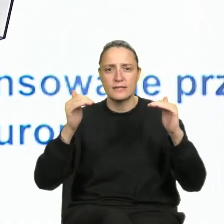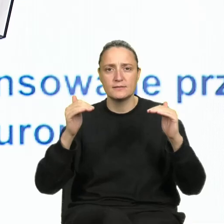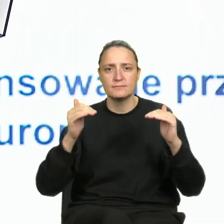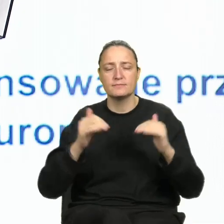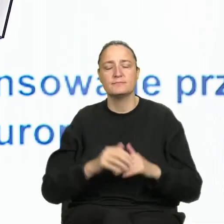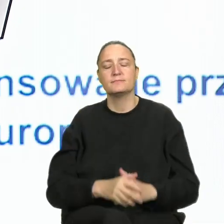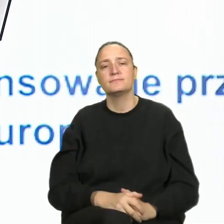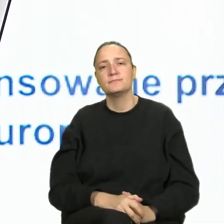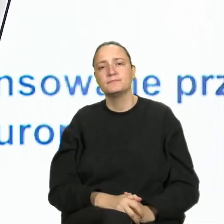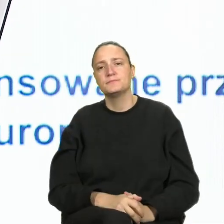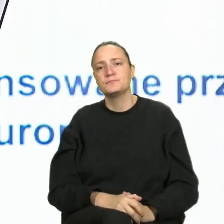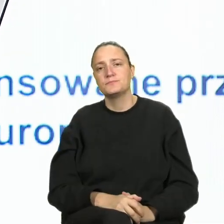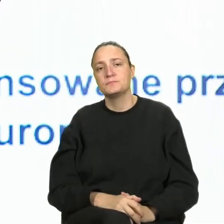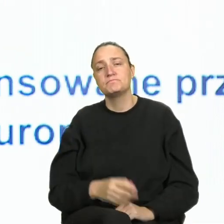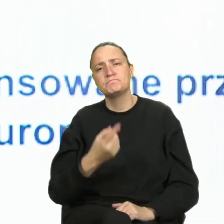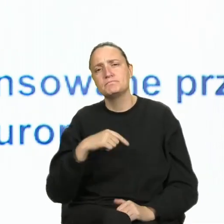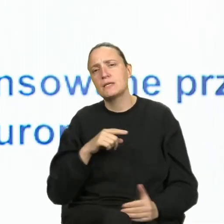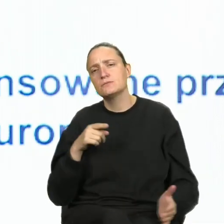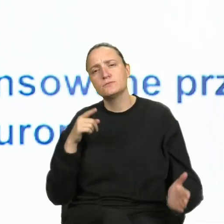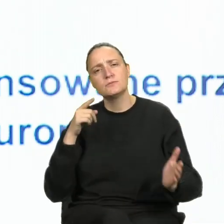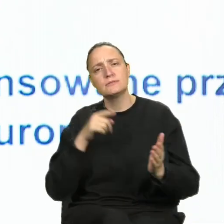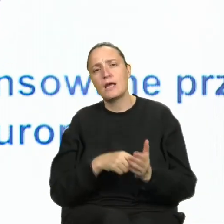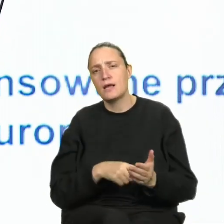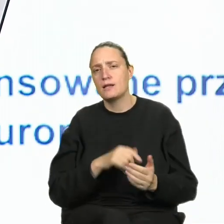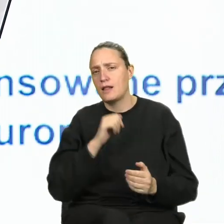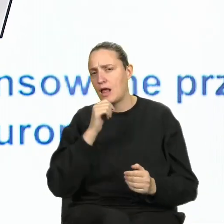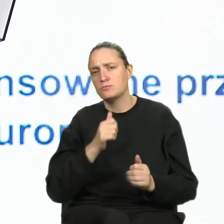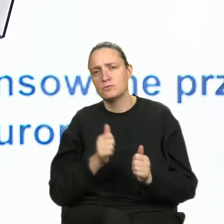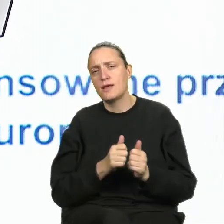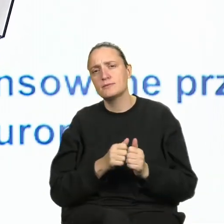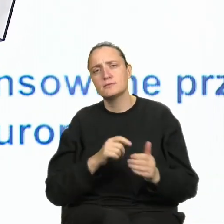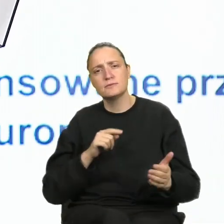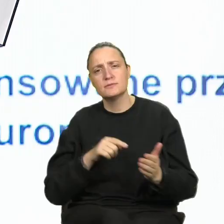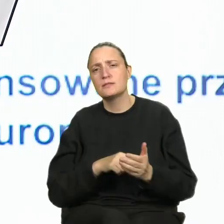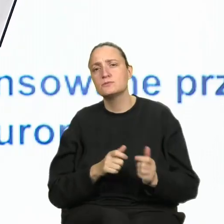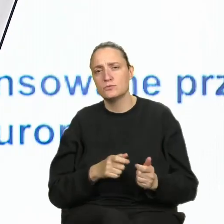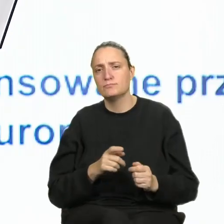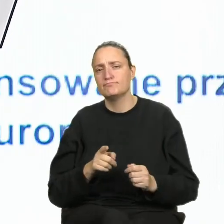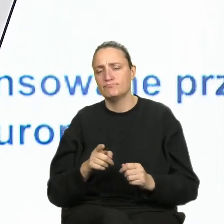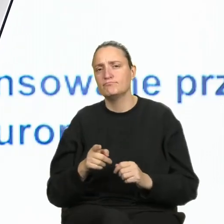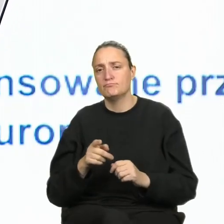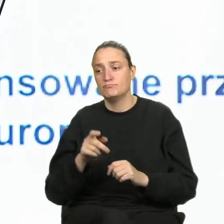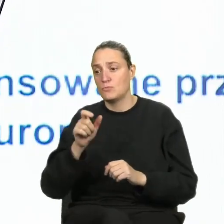Naszą misją, misją Euroguidance jest wspieranie rozwoju doradców kariery,